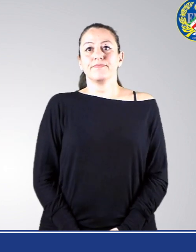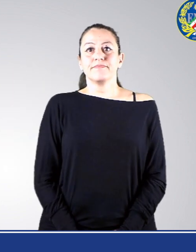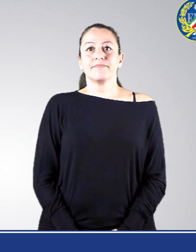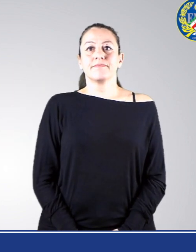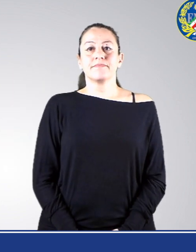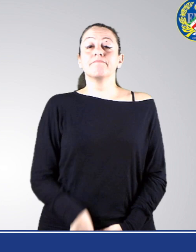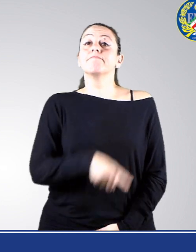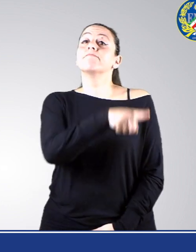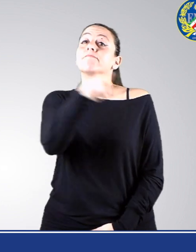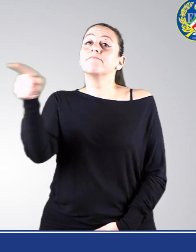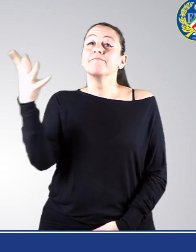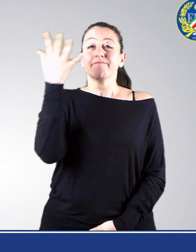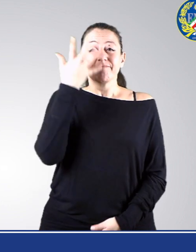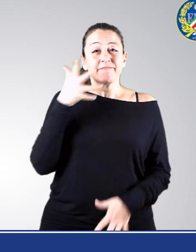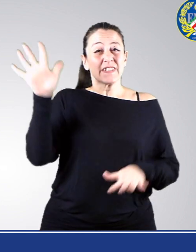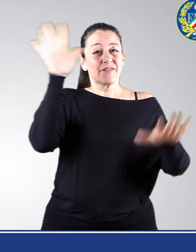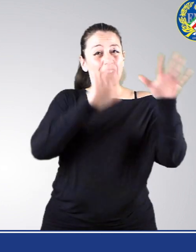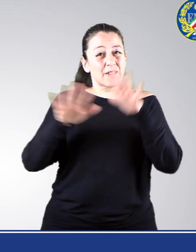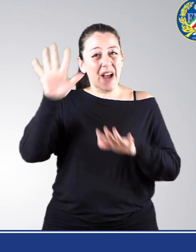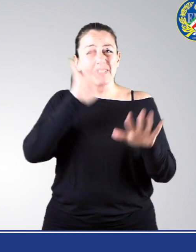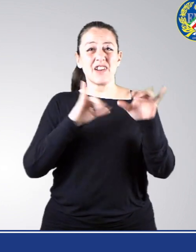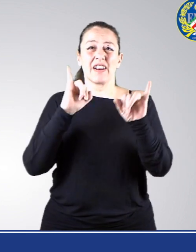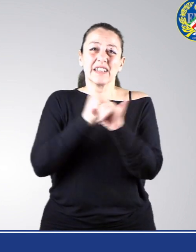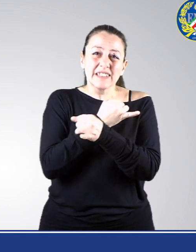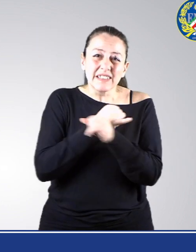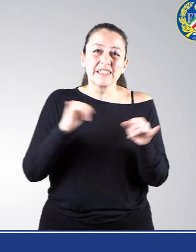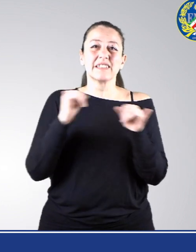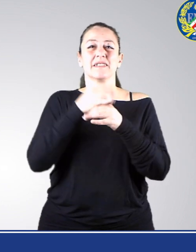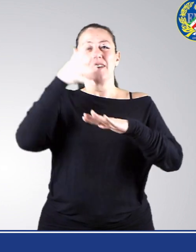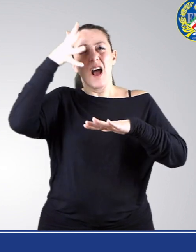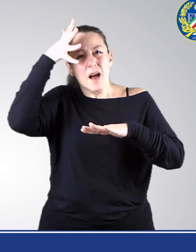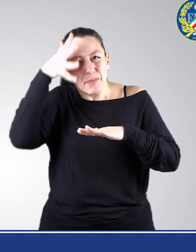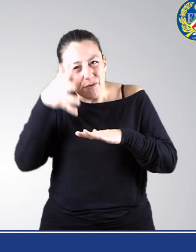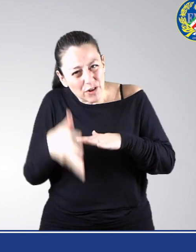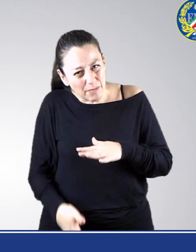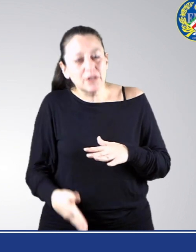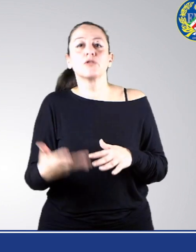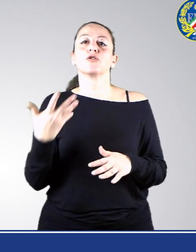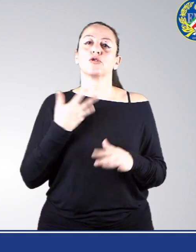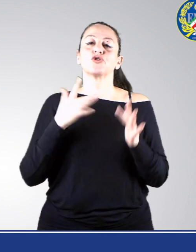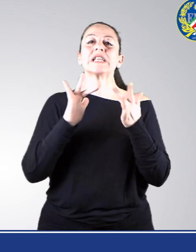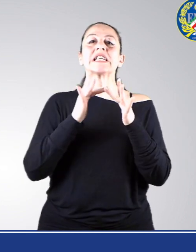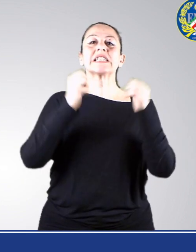Per approfondire l'argomento si segnala che esiste